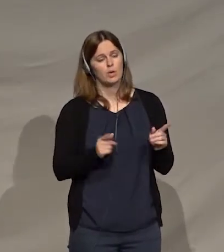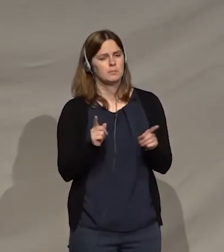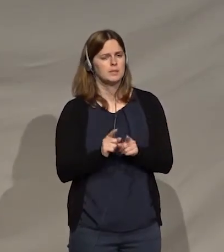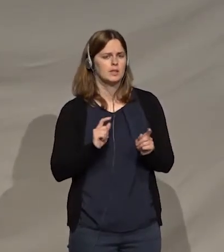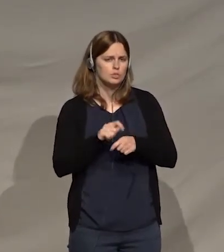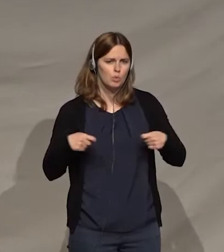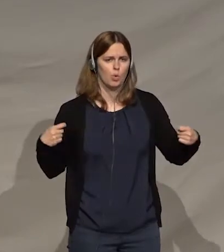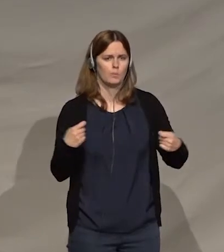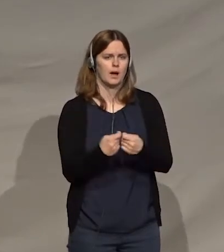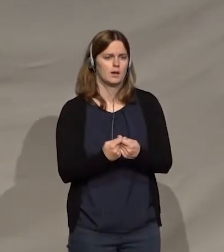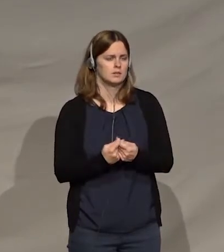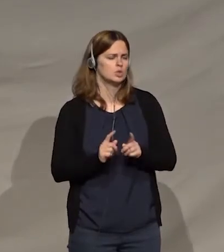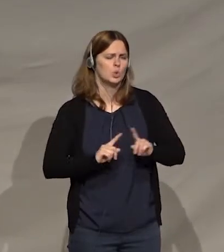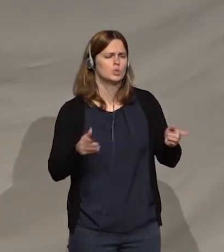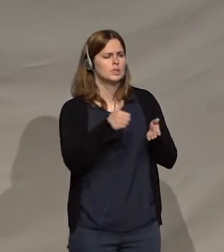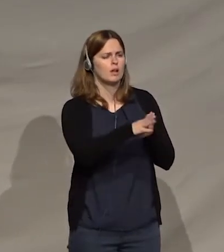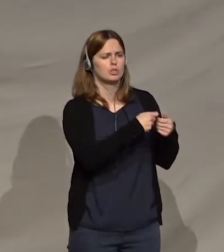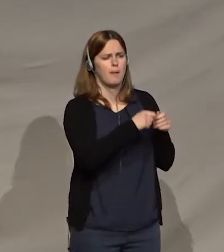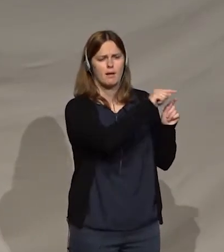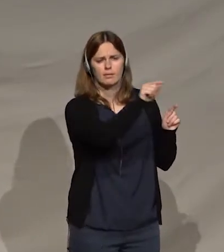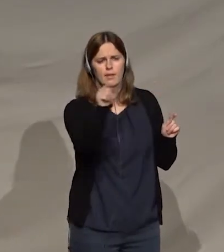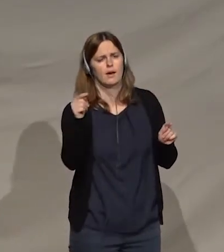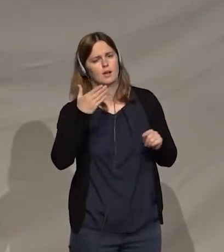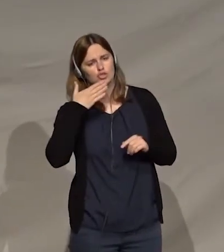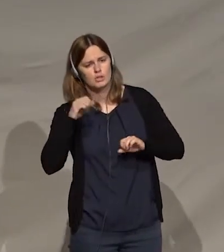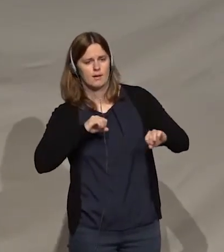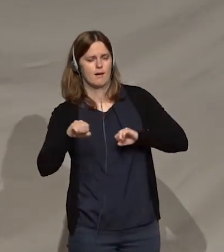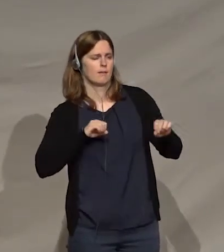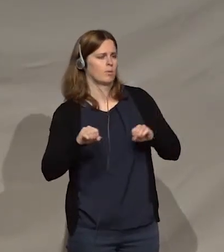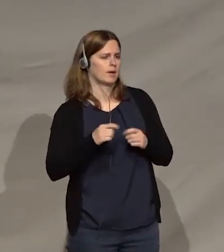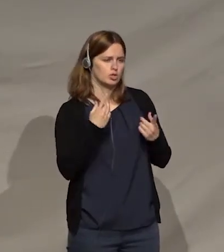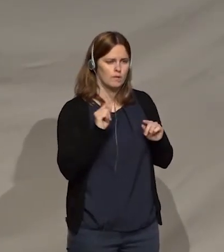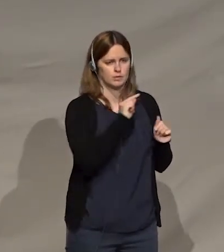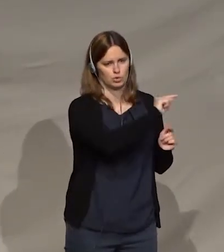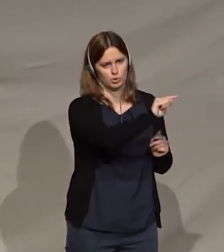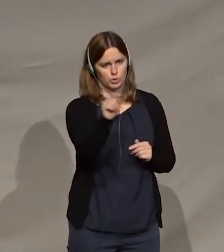Cílem projektu je službu RoboBraille opravdu lokalizovat tak,